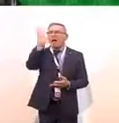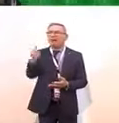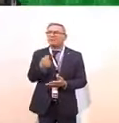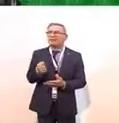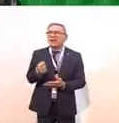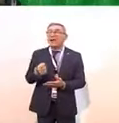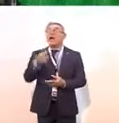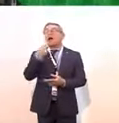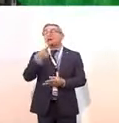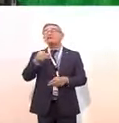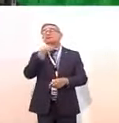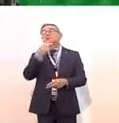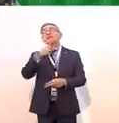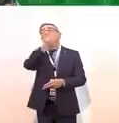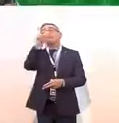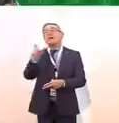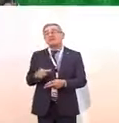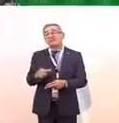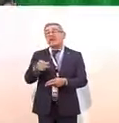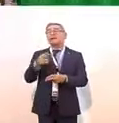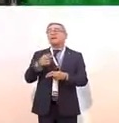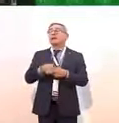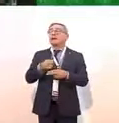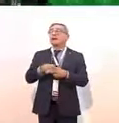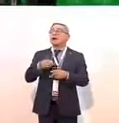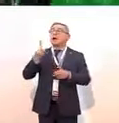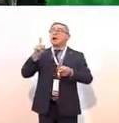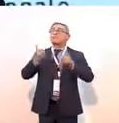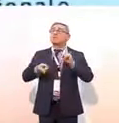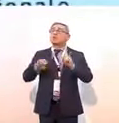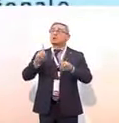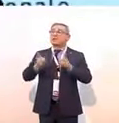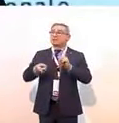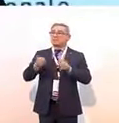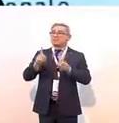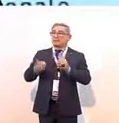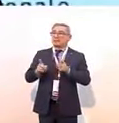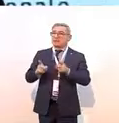ed europea, nei confronti dell’Africa. Ha detto che il disinteresse della politica nei